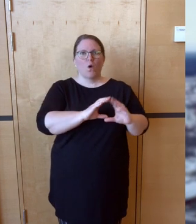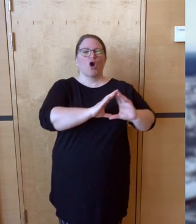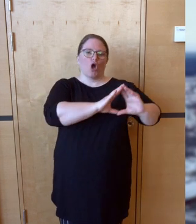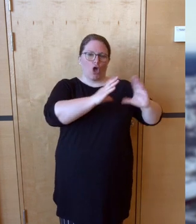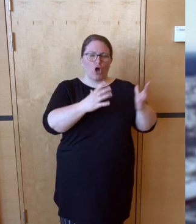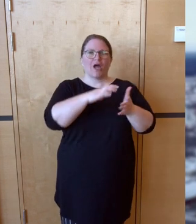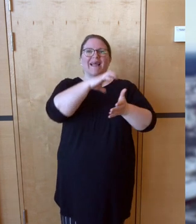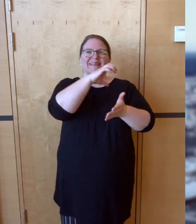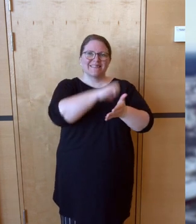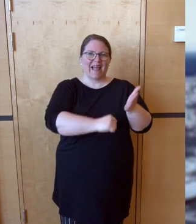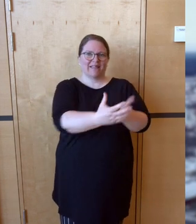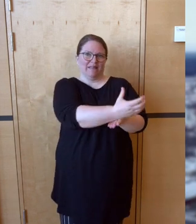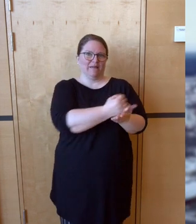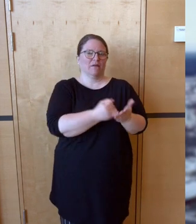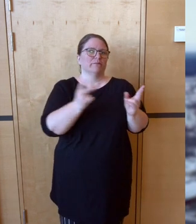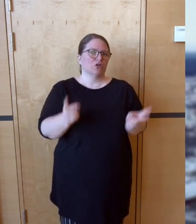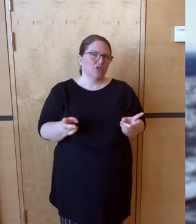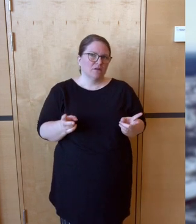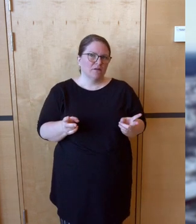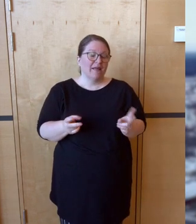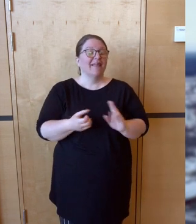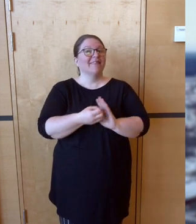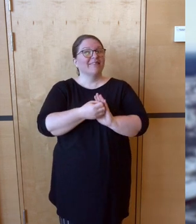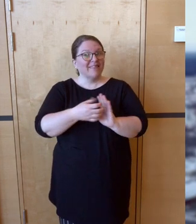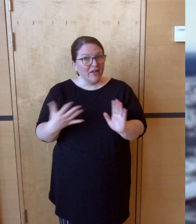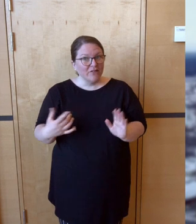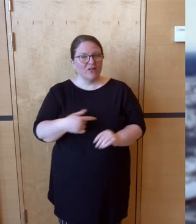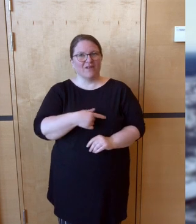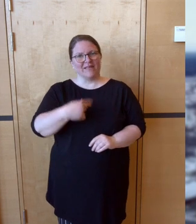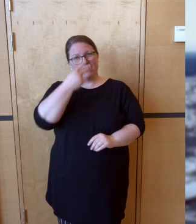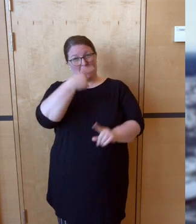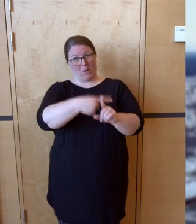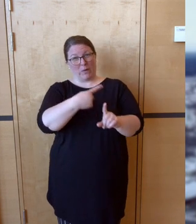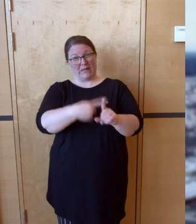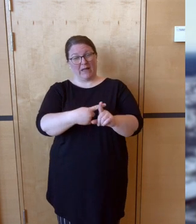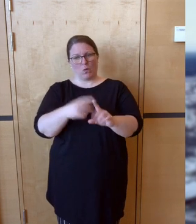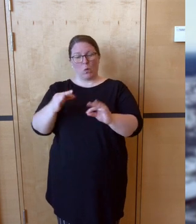Skatteintäkter och det är därför vi också positivt när vi ser på dels sysselsättningen är det arbetslösheten